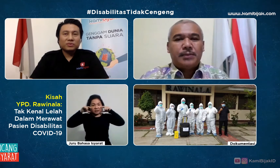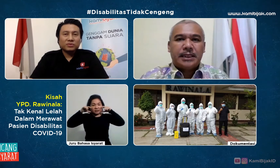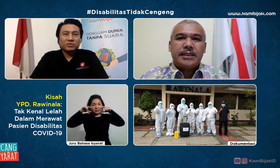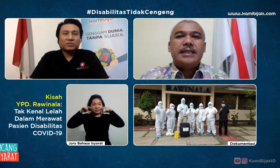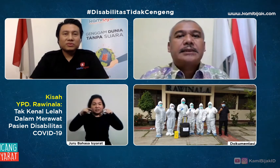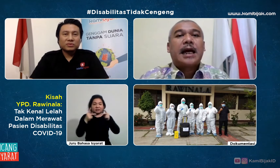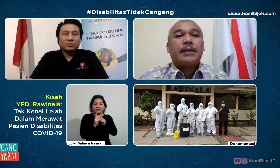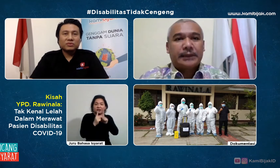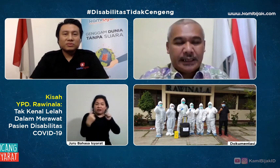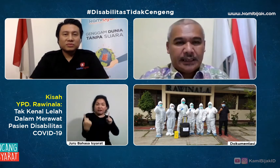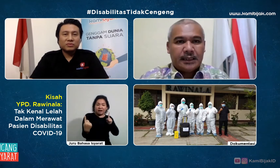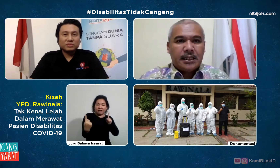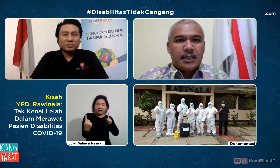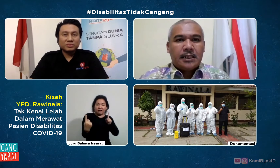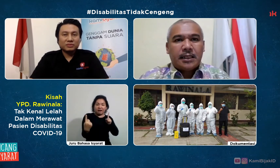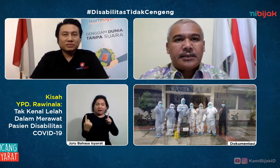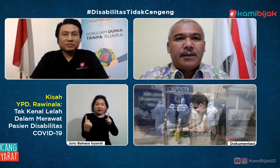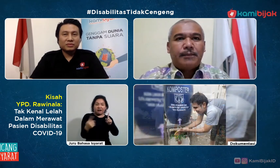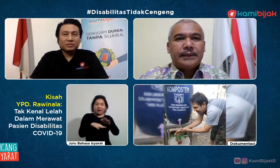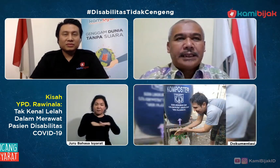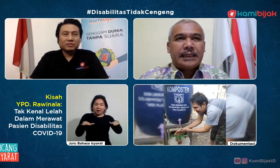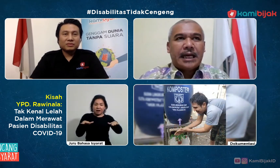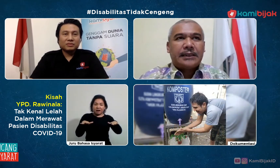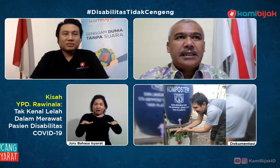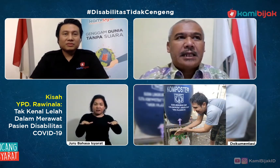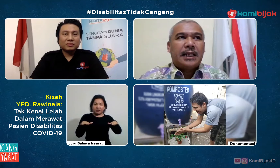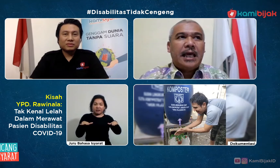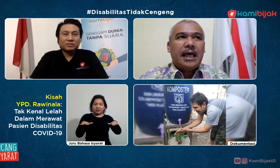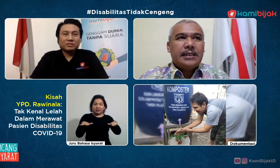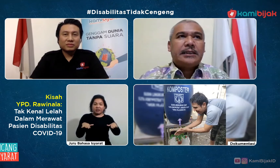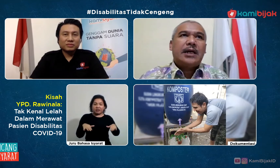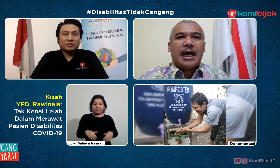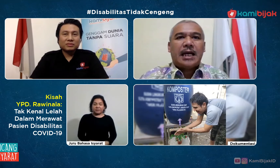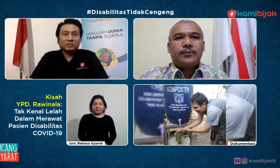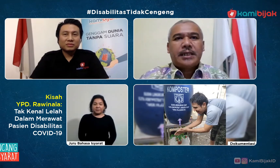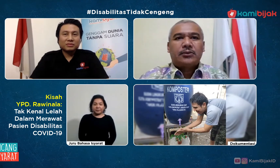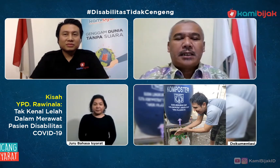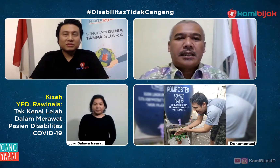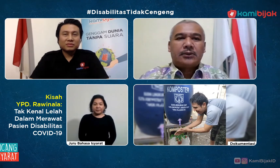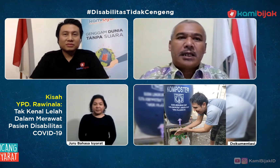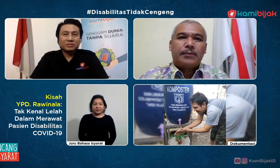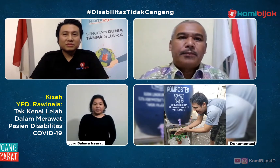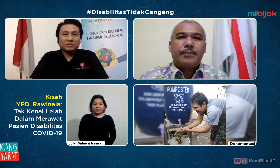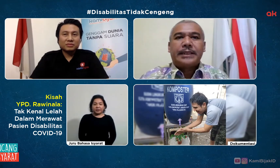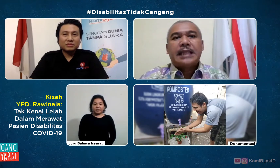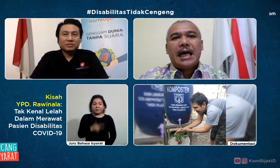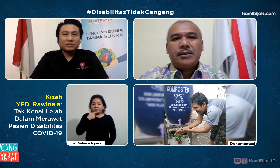Juga menjadi hal yang sangat penting dan yang penting lagi adalah Ya kita harus taat pada aturan pemerintah,